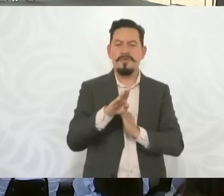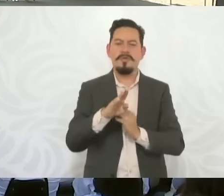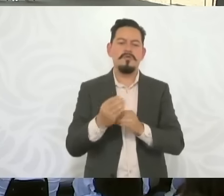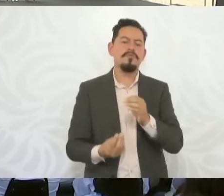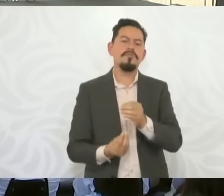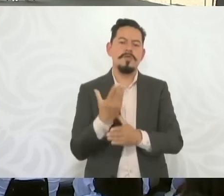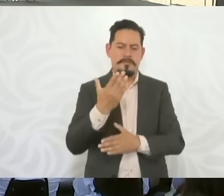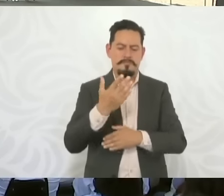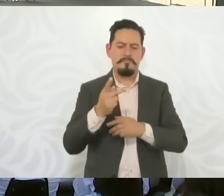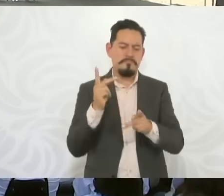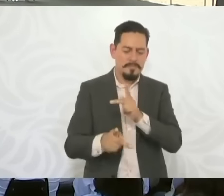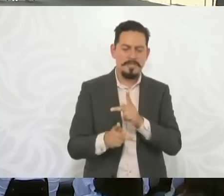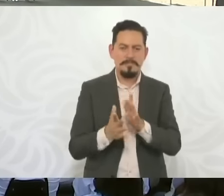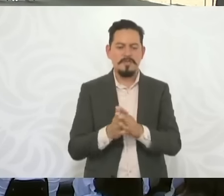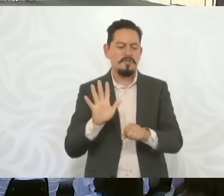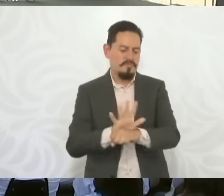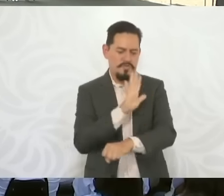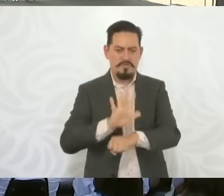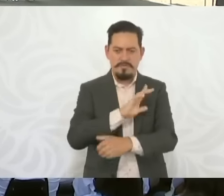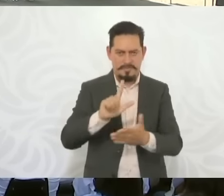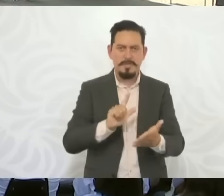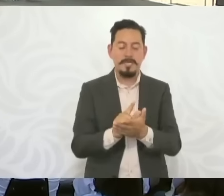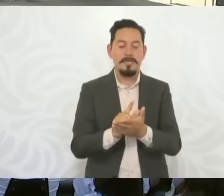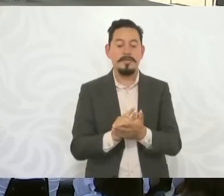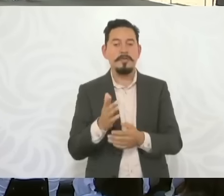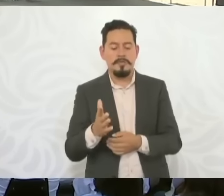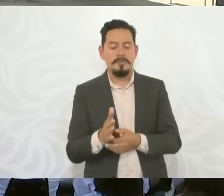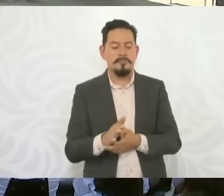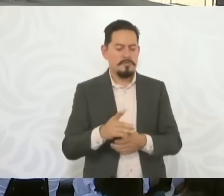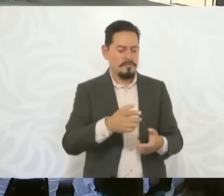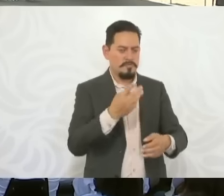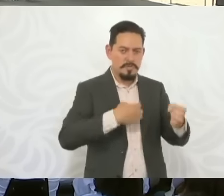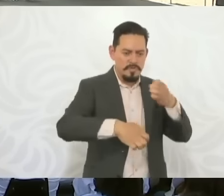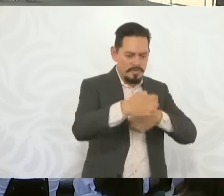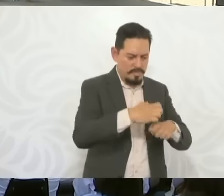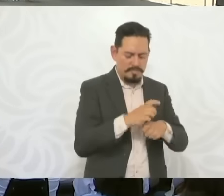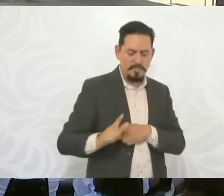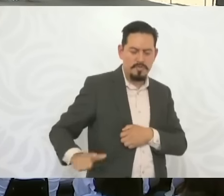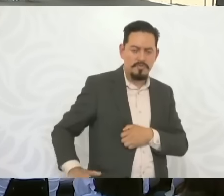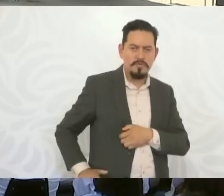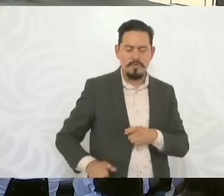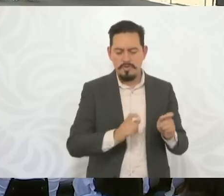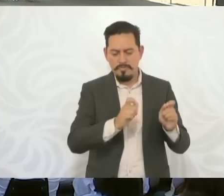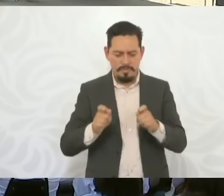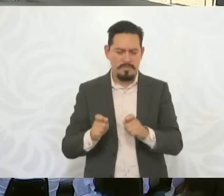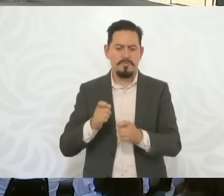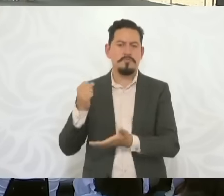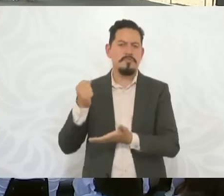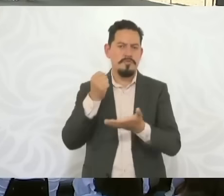reforma constitucional restituyó a las empresas del Estado su carácter y su vocación pública. FE